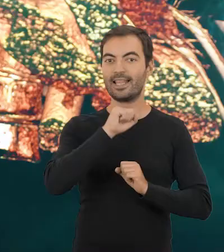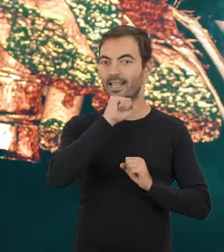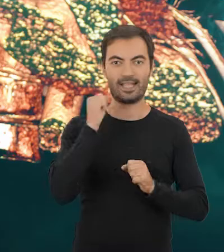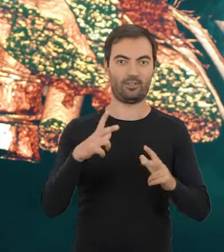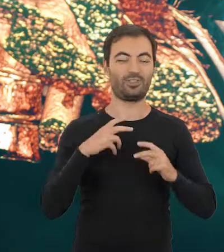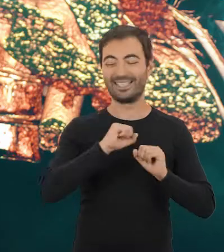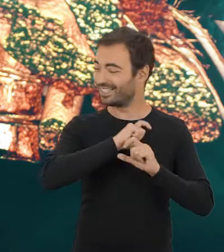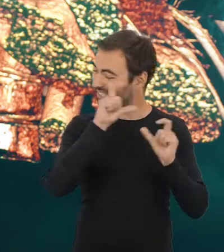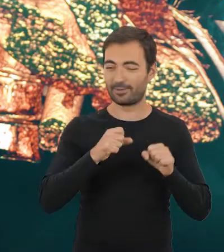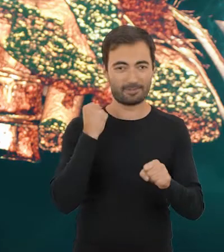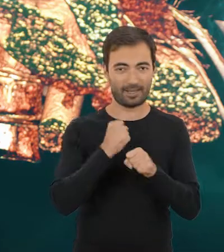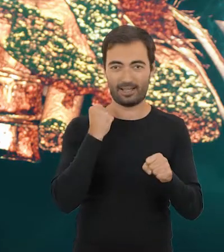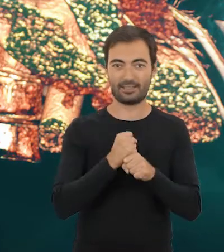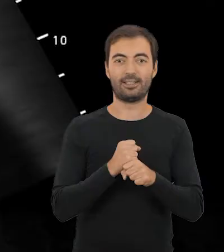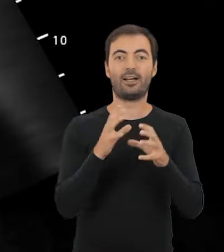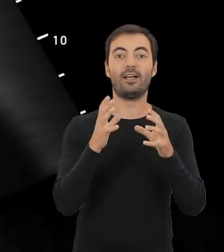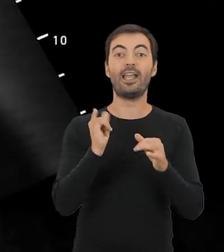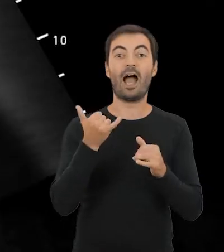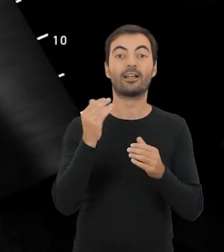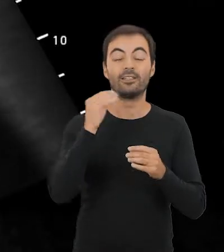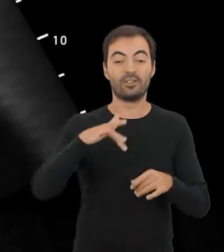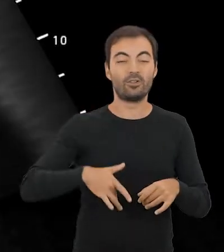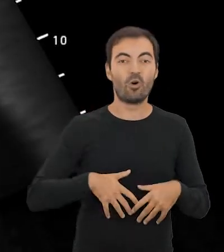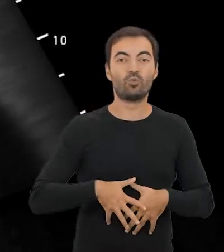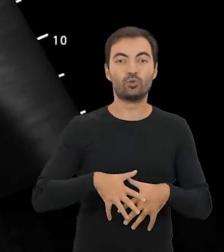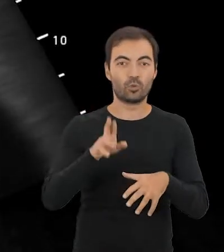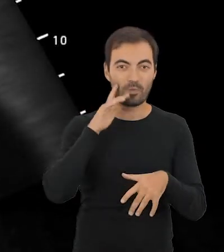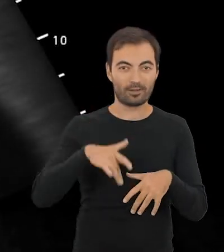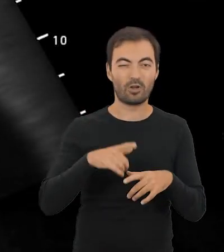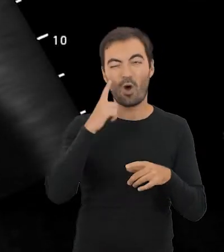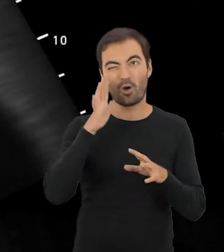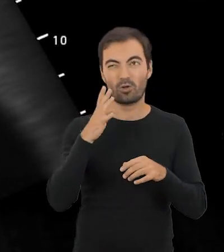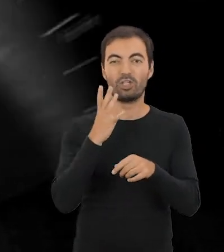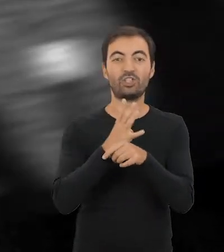Zaczyna się kurczyć, gdy jeszcze jesteśmy w łonie matki, około 40 dnia ciąży,